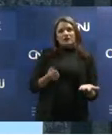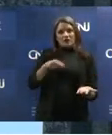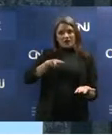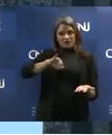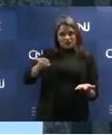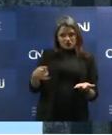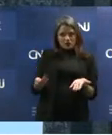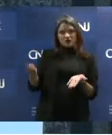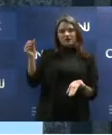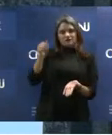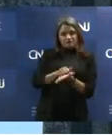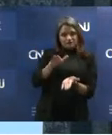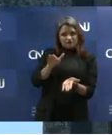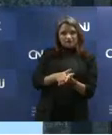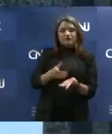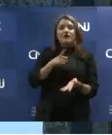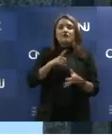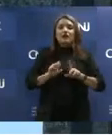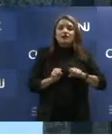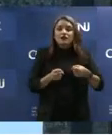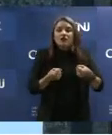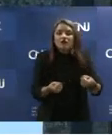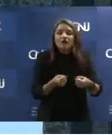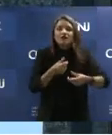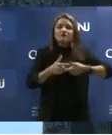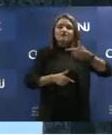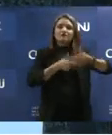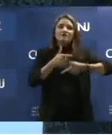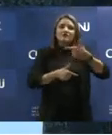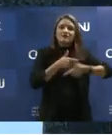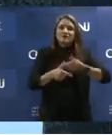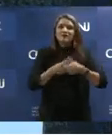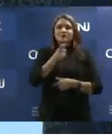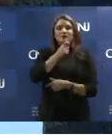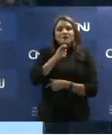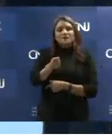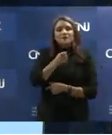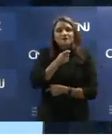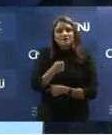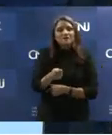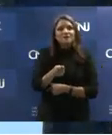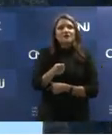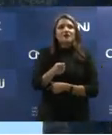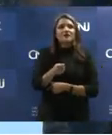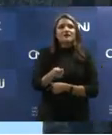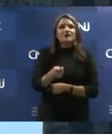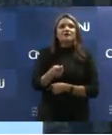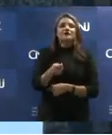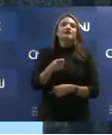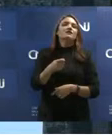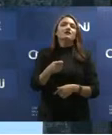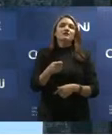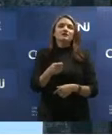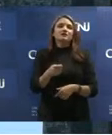em defesa da atividade jornalística e dos jornalistas. De modo que eu convido a todos